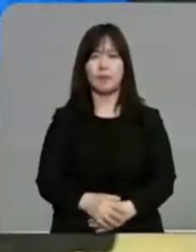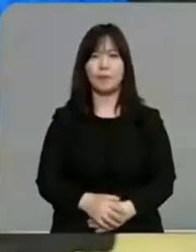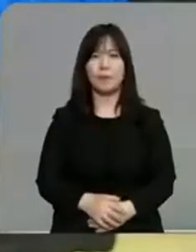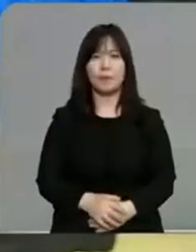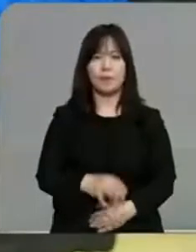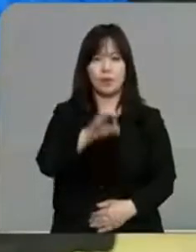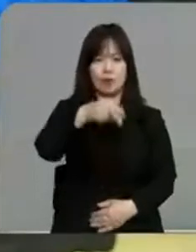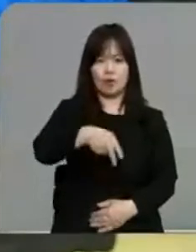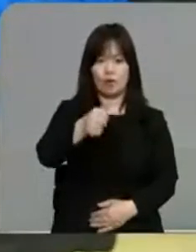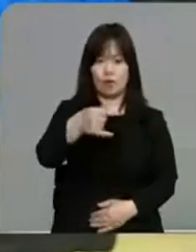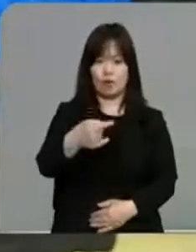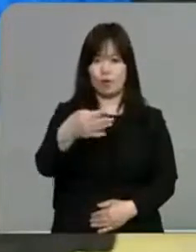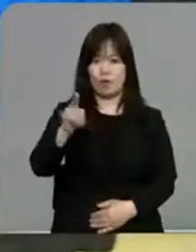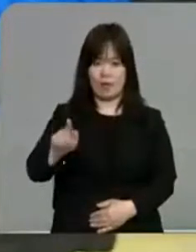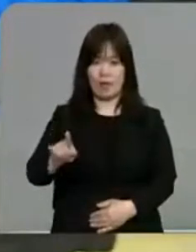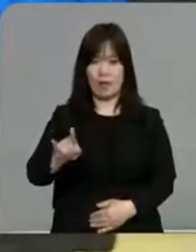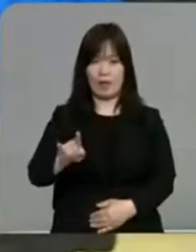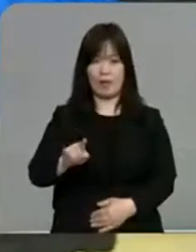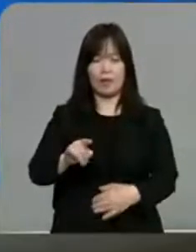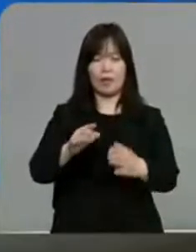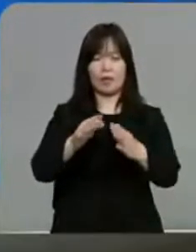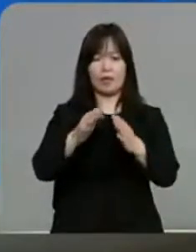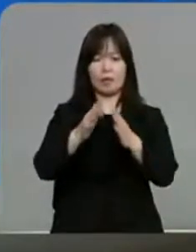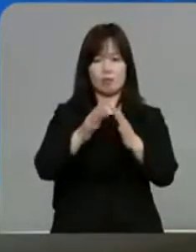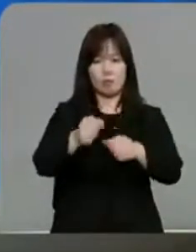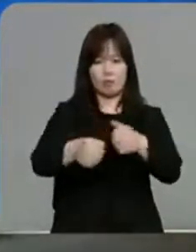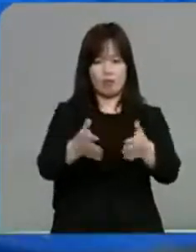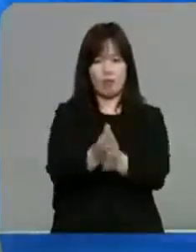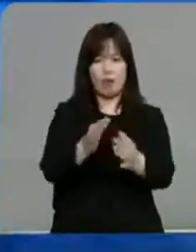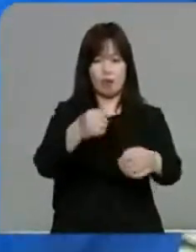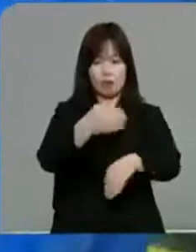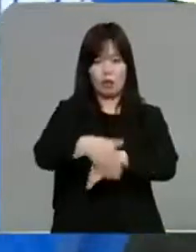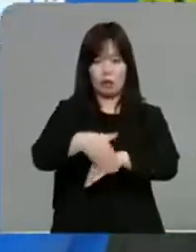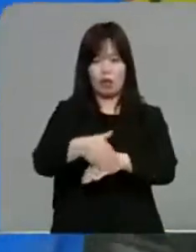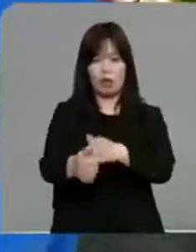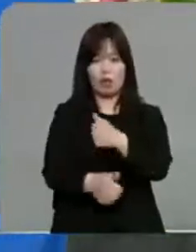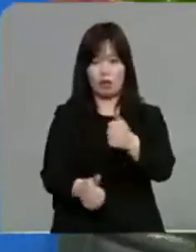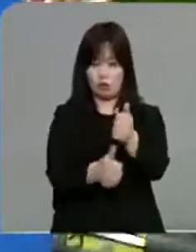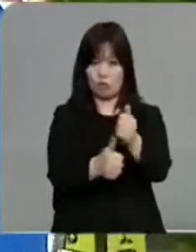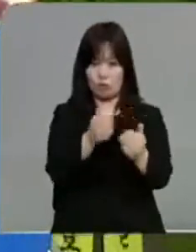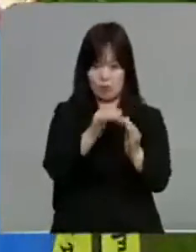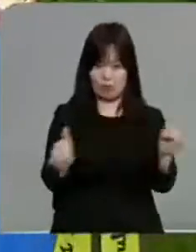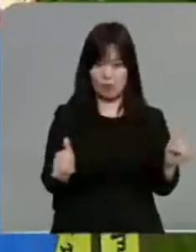유희태 민주당 정책위원회 부의장 은 만경강의 문화 생태 관광 자원을